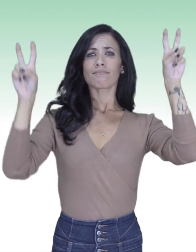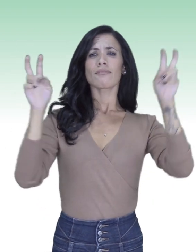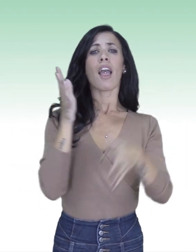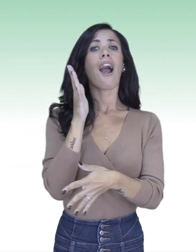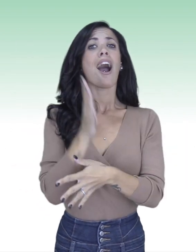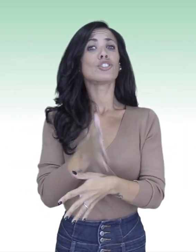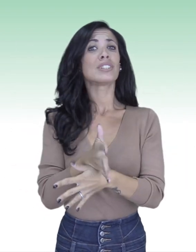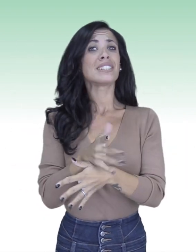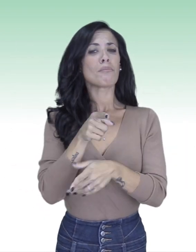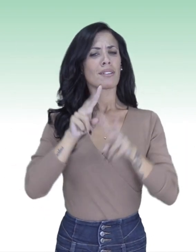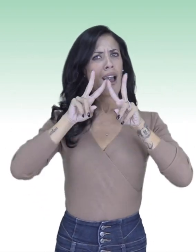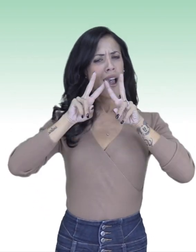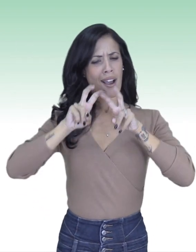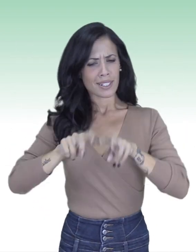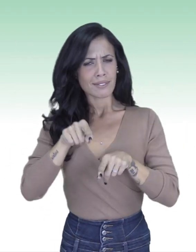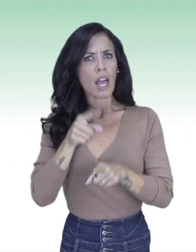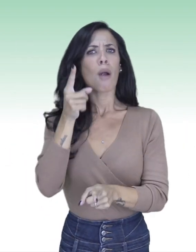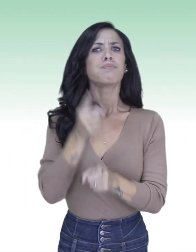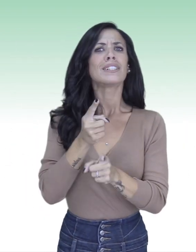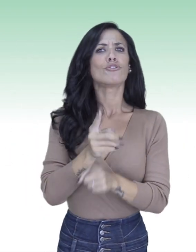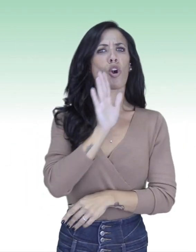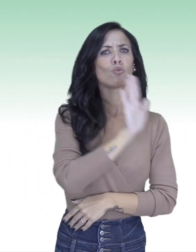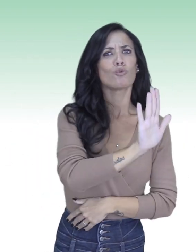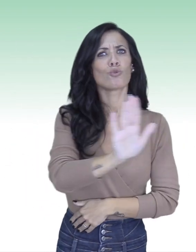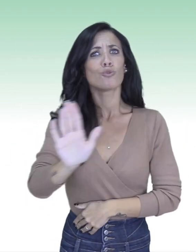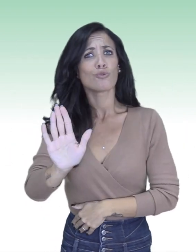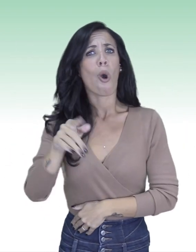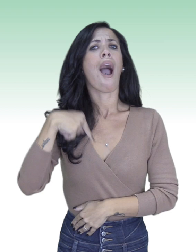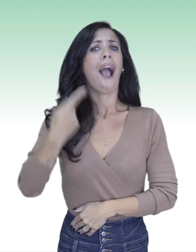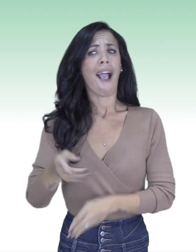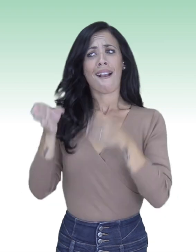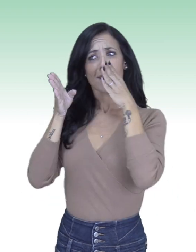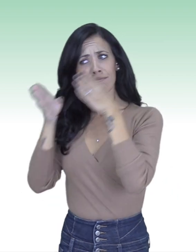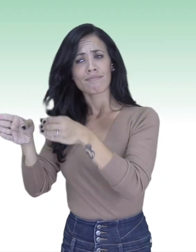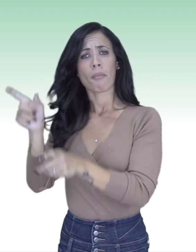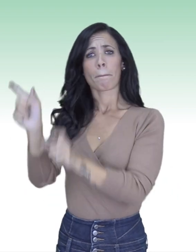Quando si parla di accessibilità è necessario considerare considerare i bisogni specifici di tutti i membri della comunità sorda